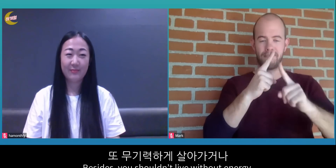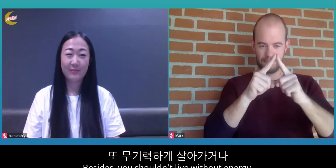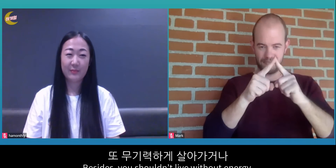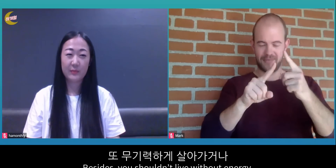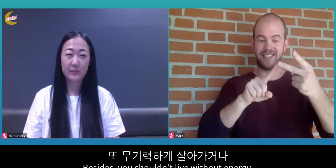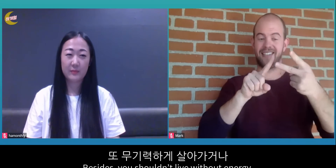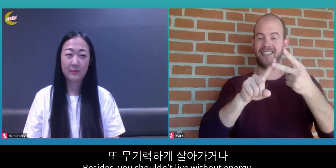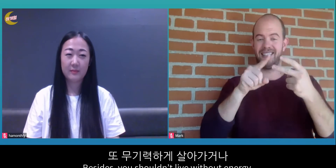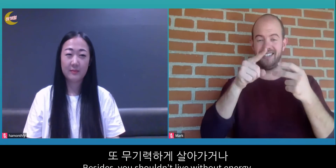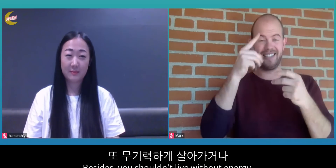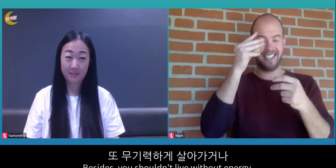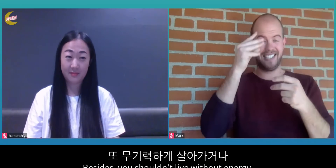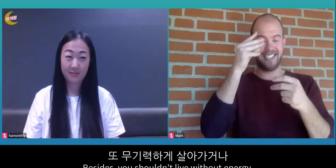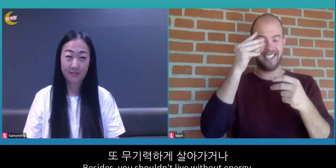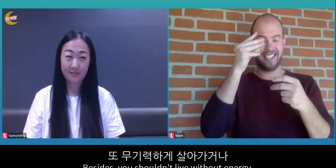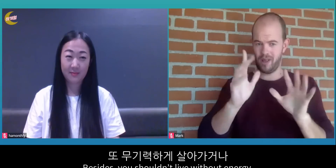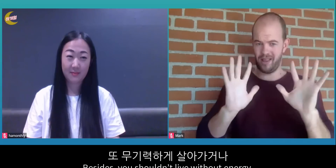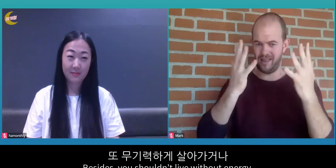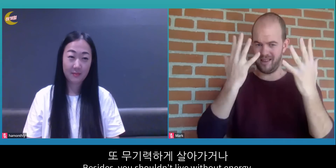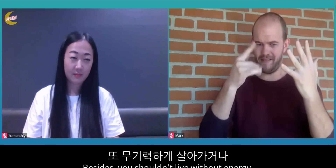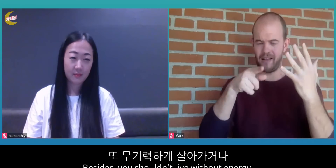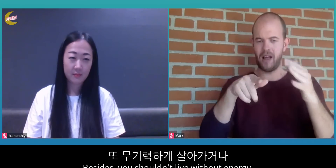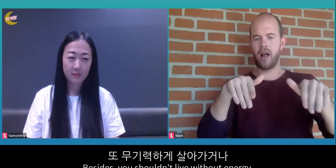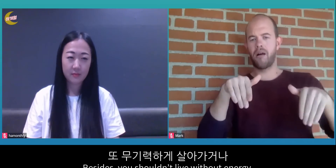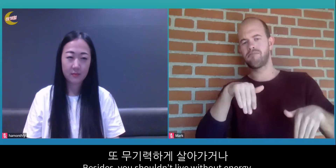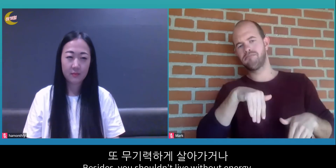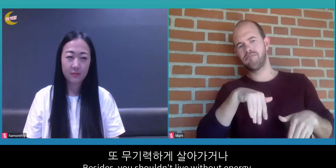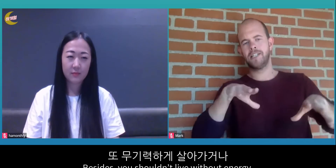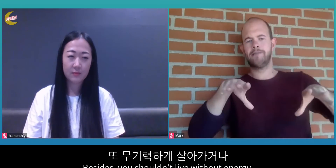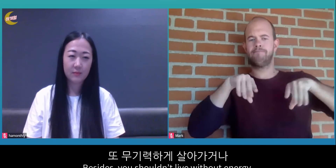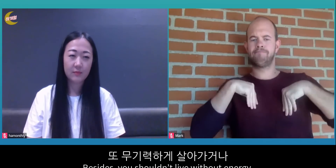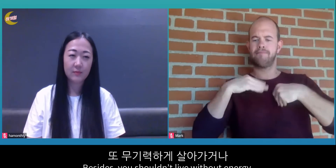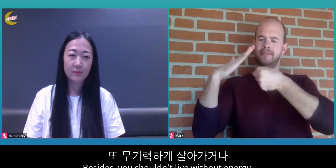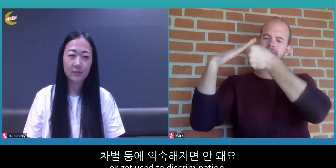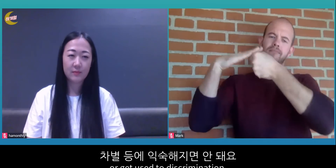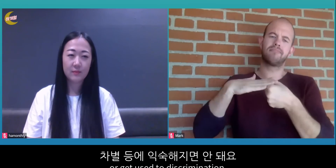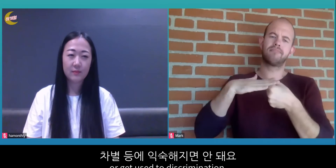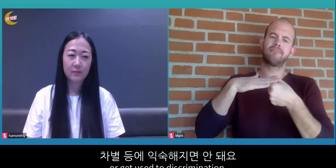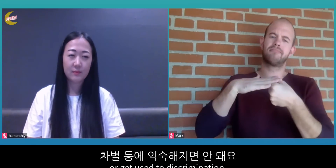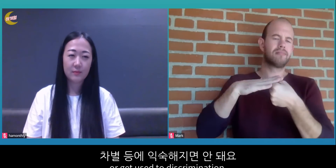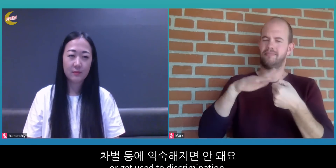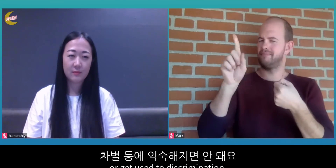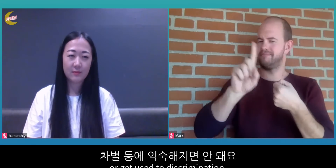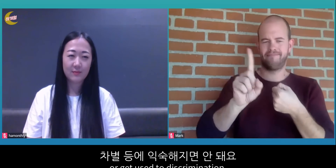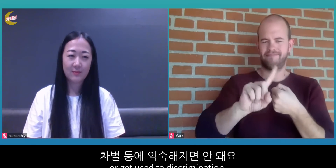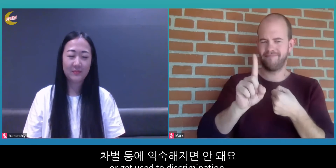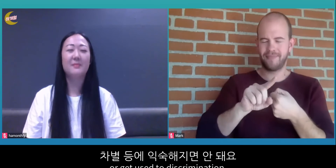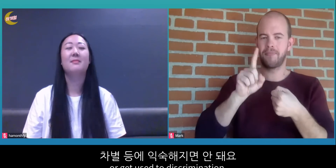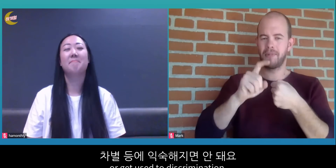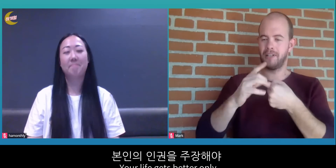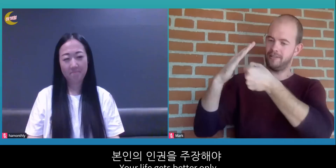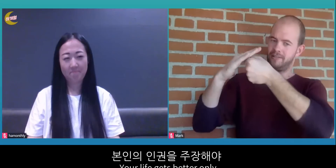その上、あなたはエネルギーなしで生き たり、差別に慣れたりし てはいけません 。